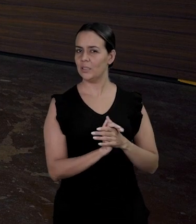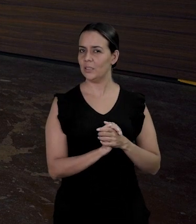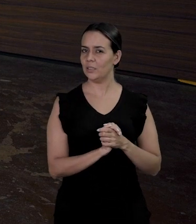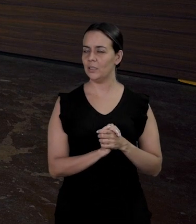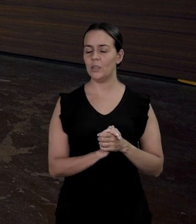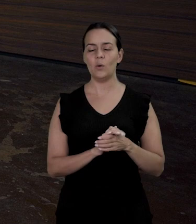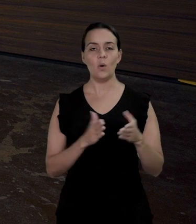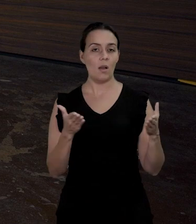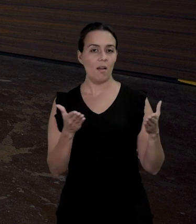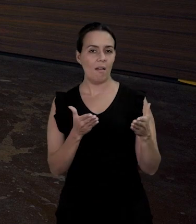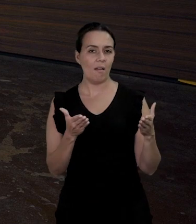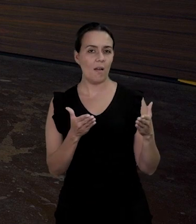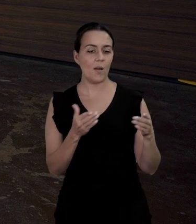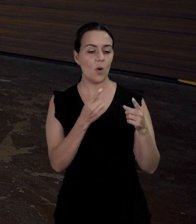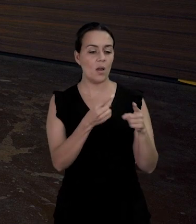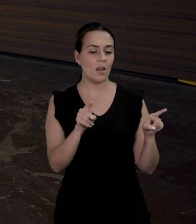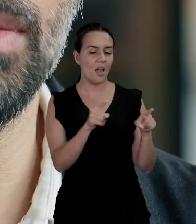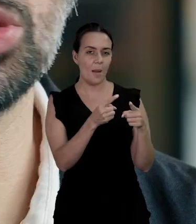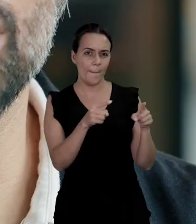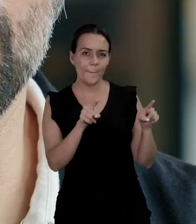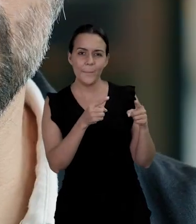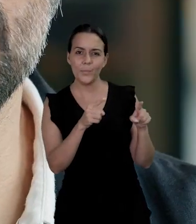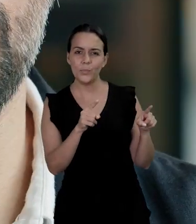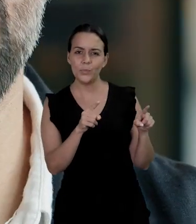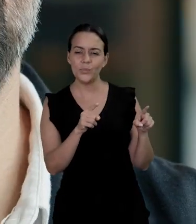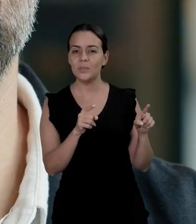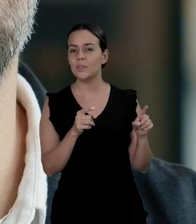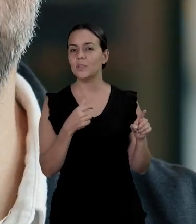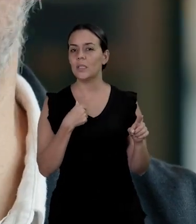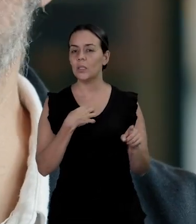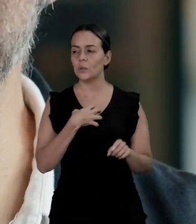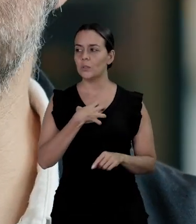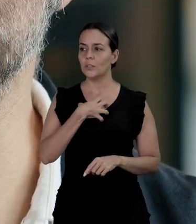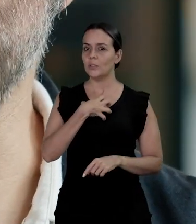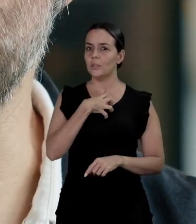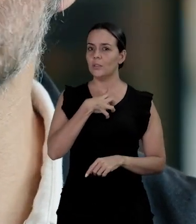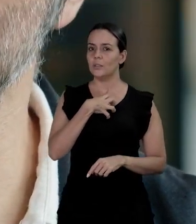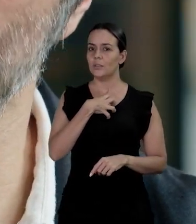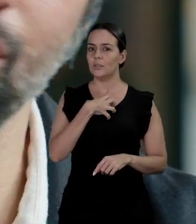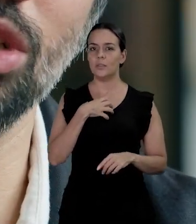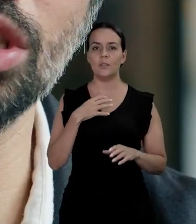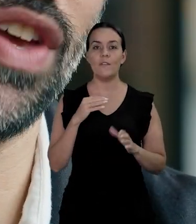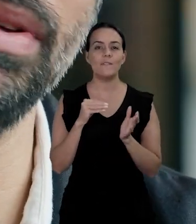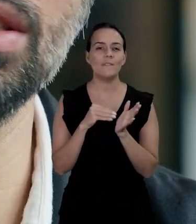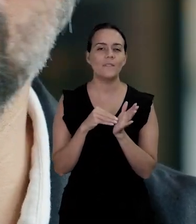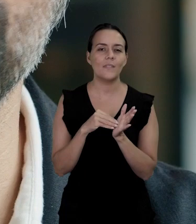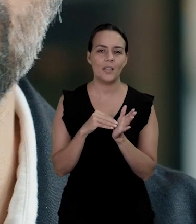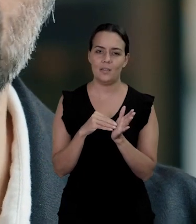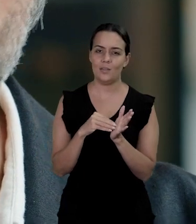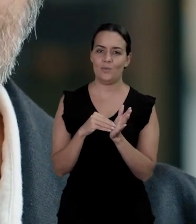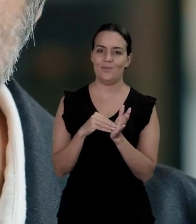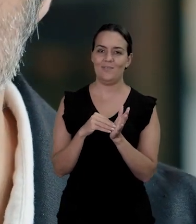com a época de ouro da música brasileira, coisa e tal. Mas o que me deixa muito perplexo, é algo que eu acho que as nossas ferramentas ainda não foram capazes